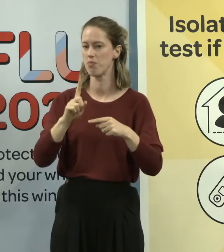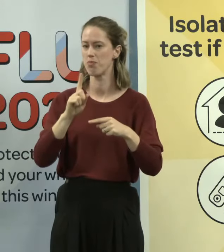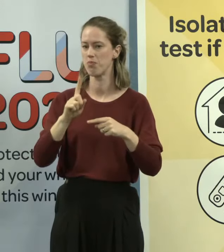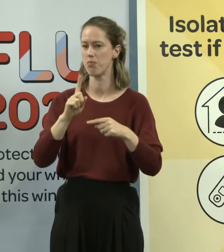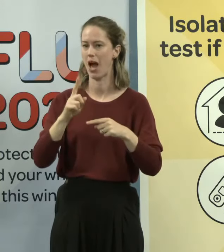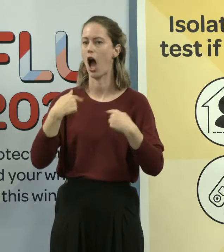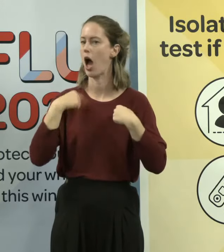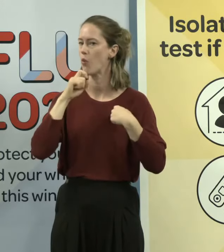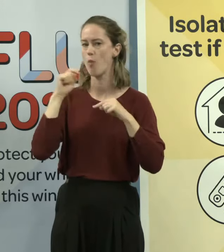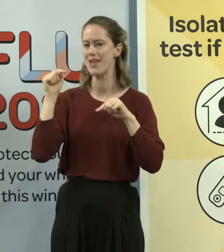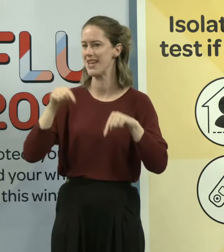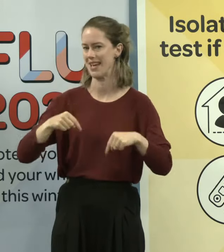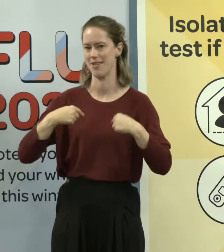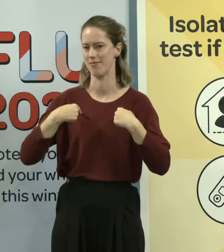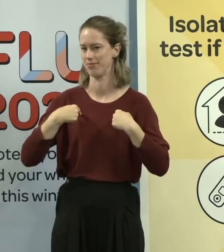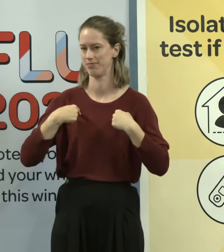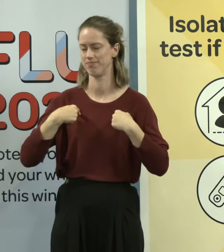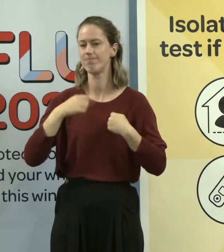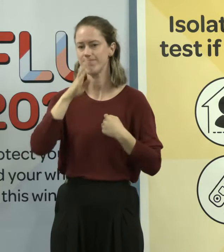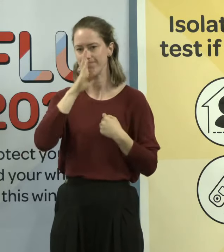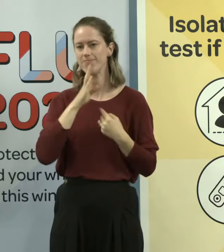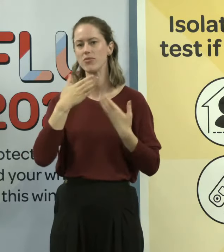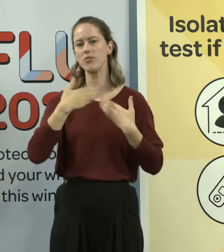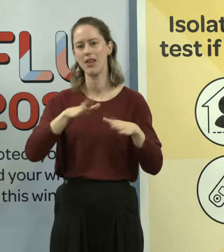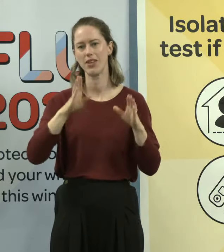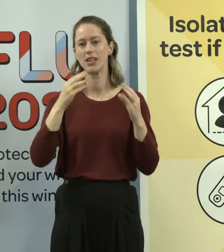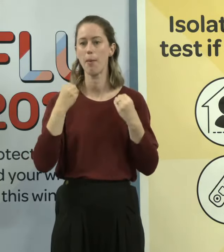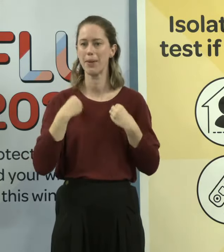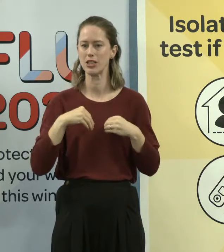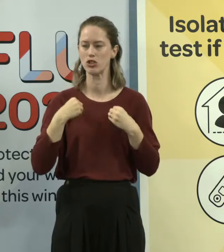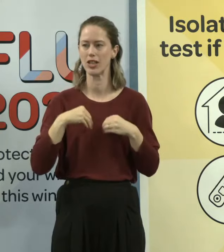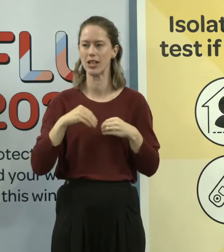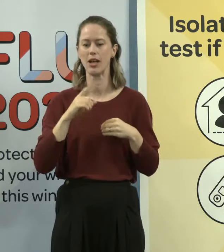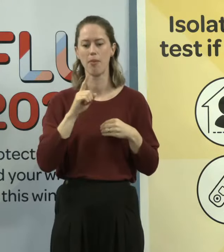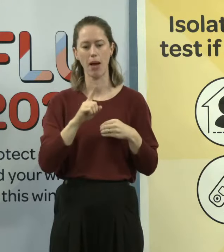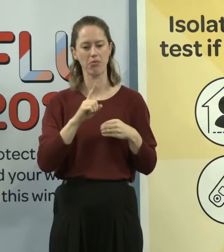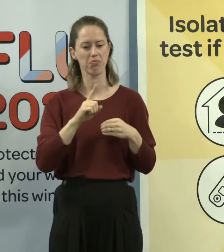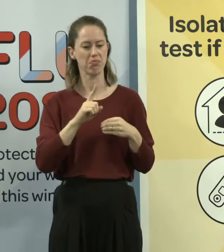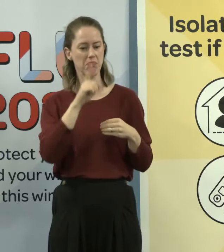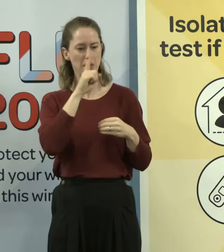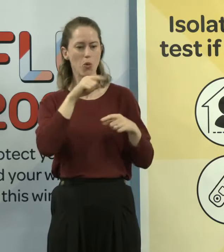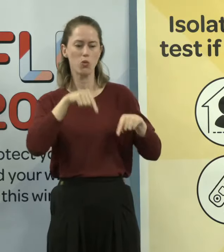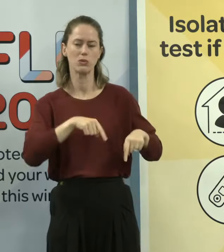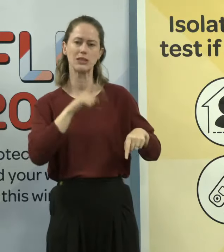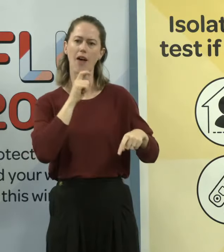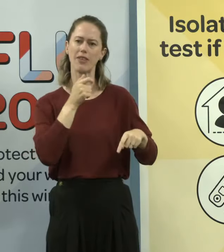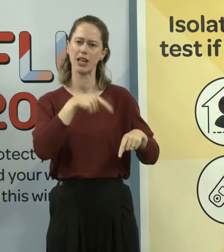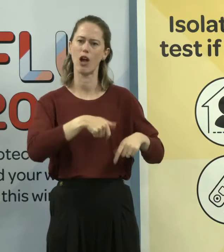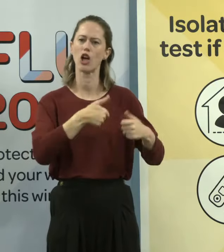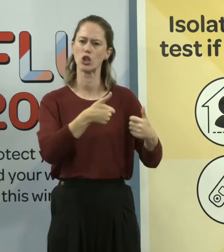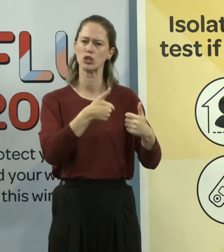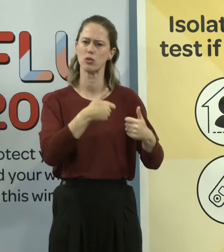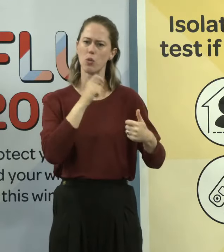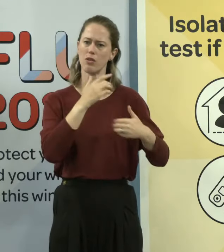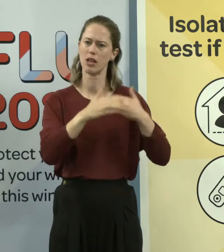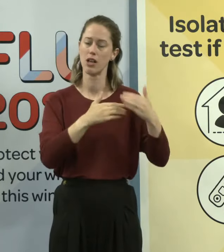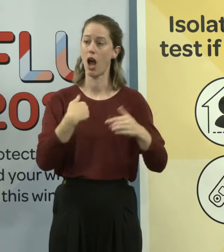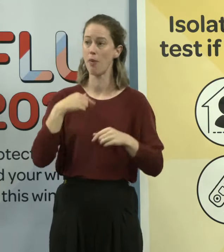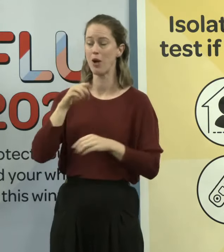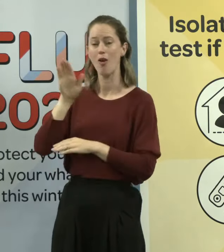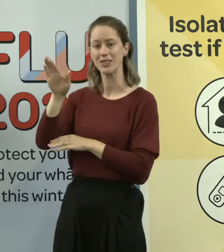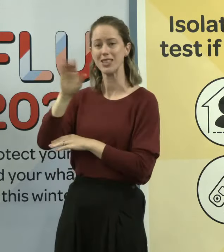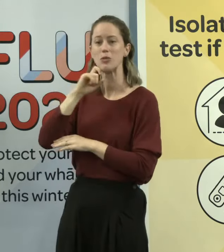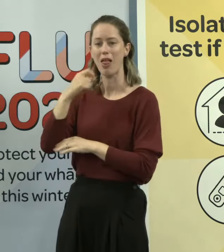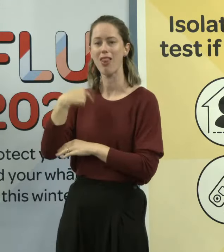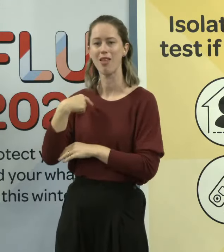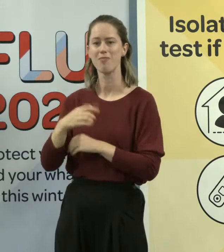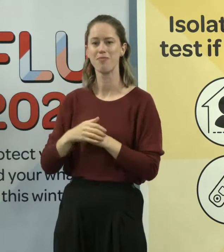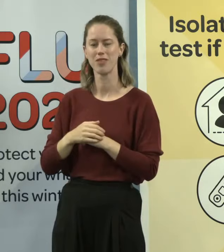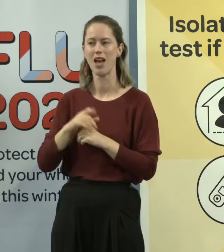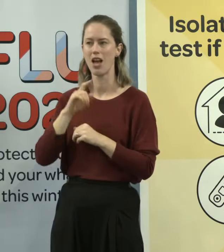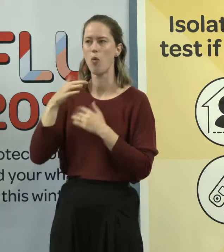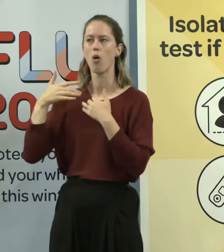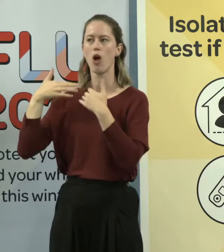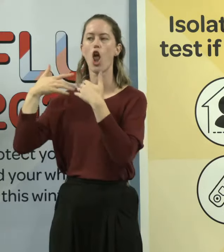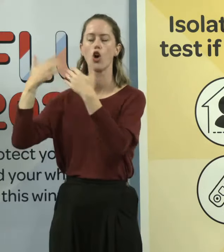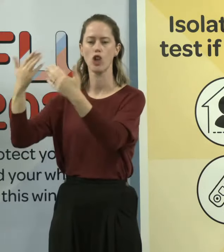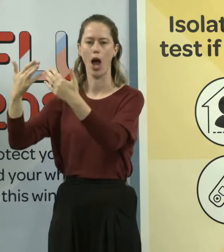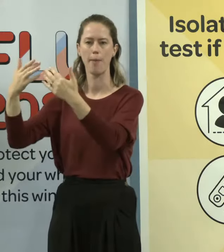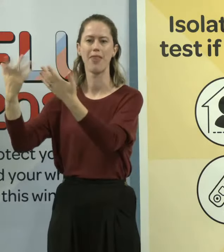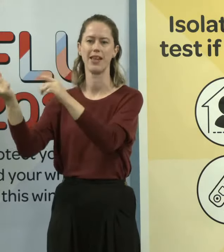Ka haere tonu. Ahakoa ka pena